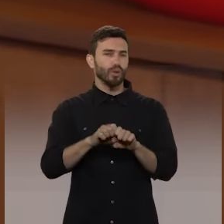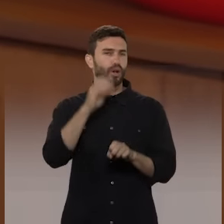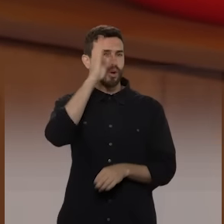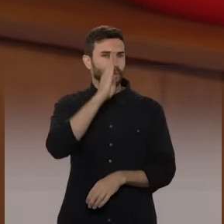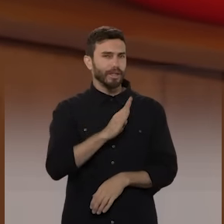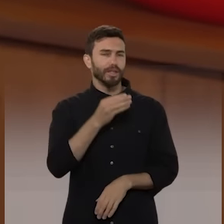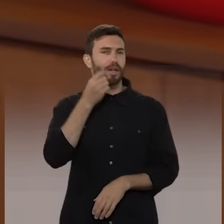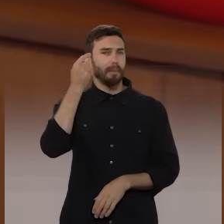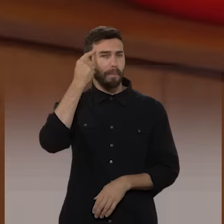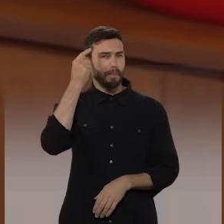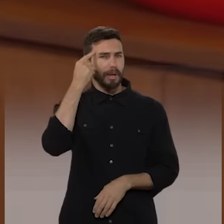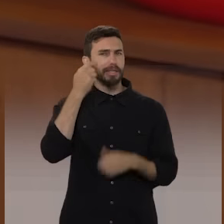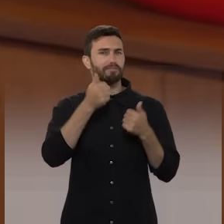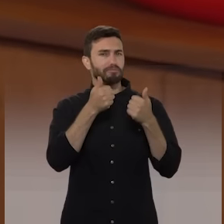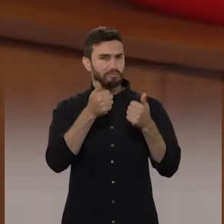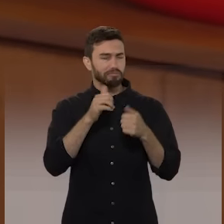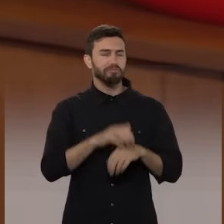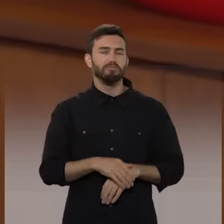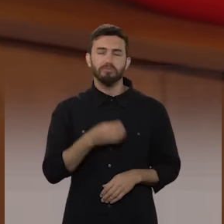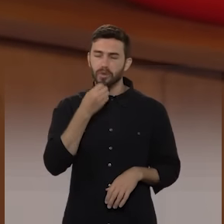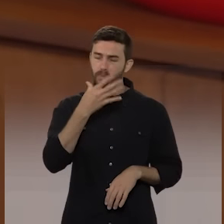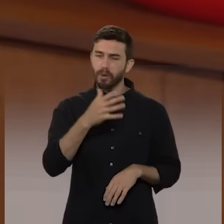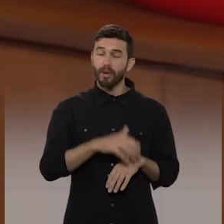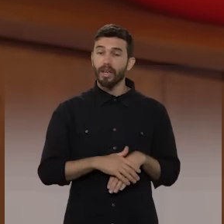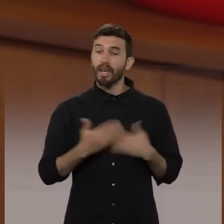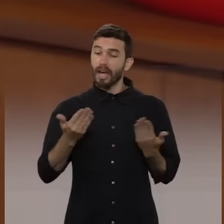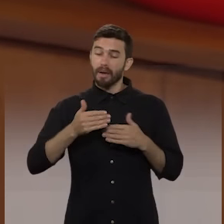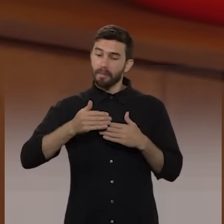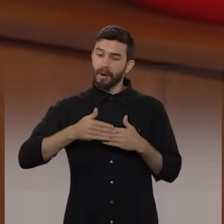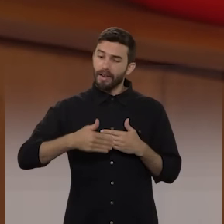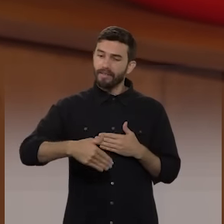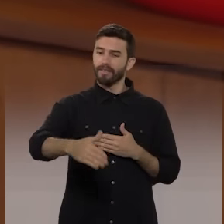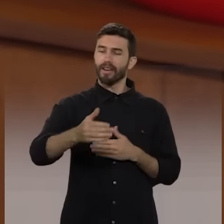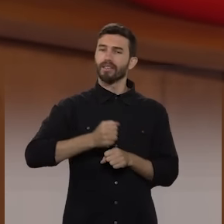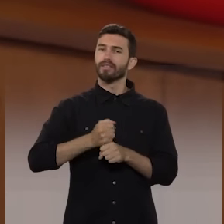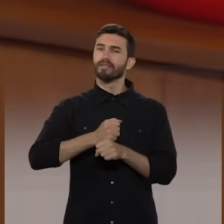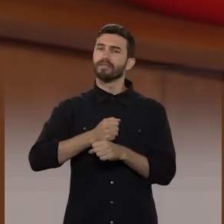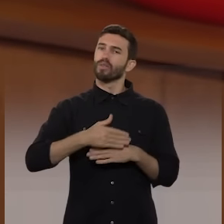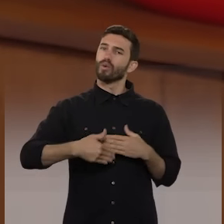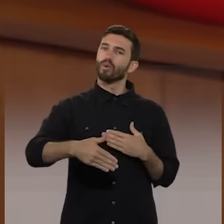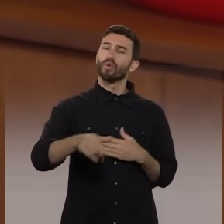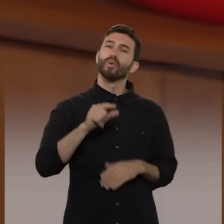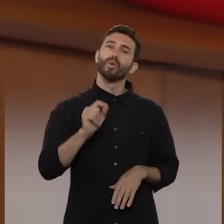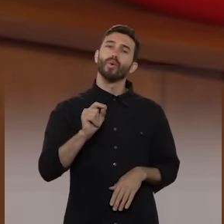E como ela caminha para os próximos anos... o que nós esperamos é o que tem acontecido nos